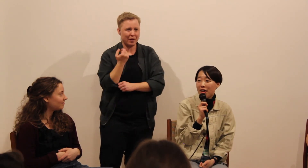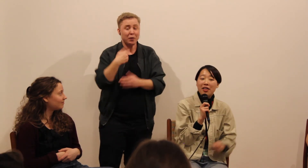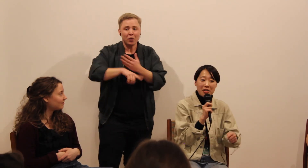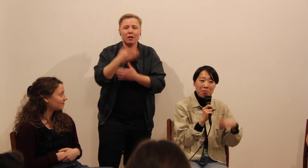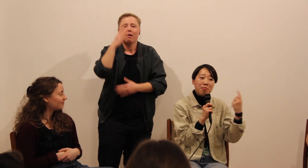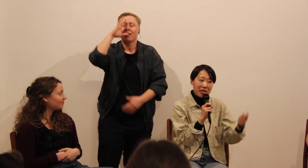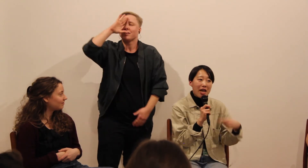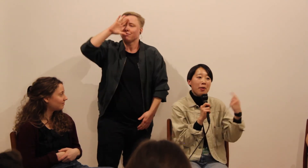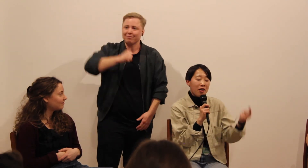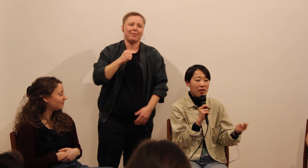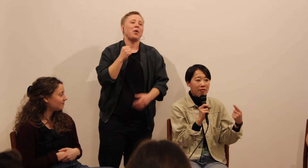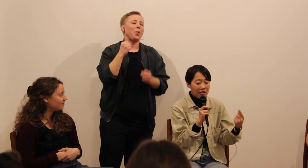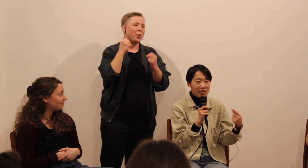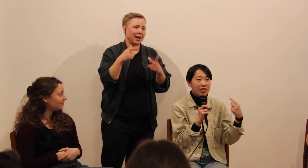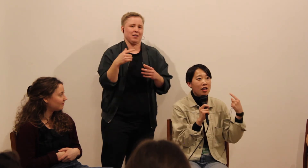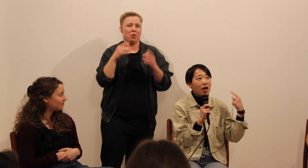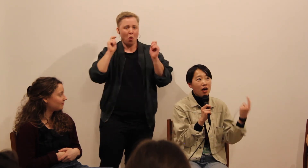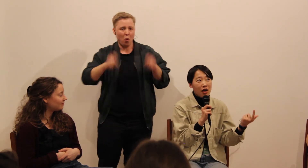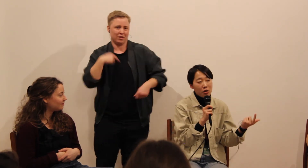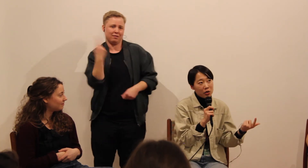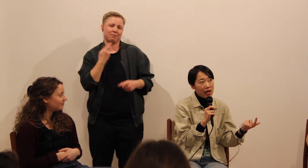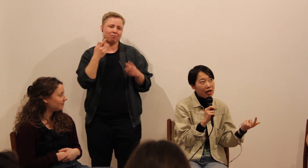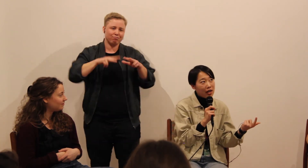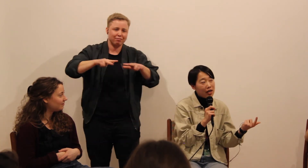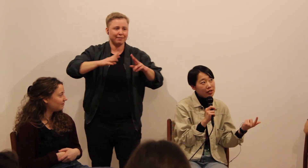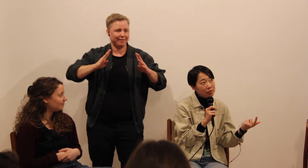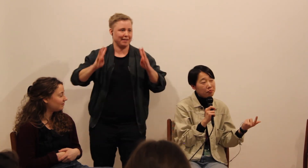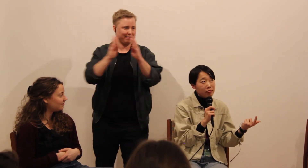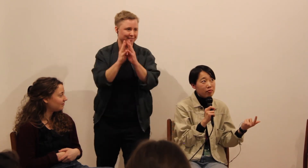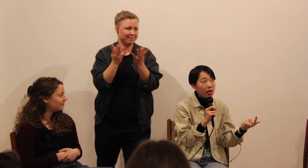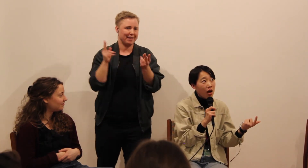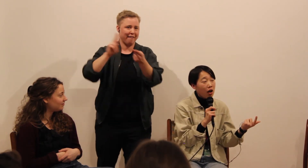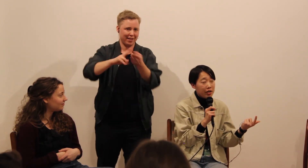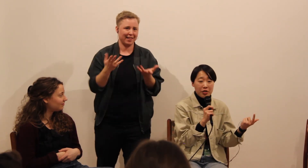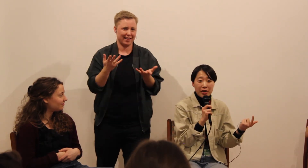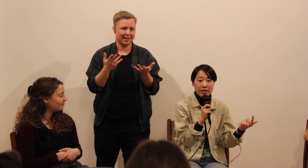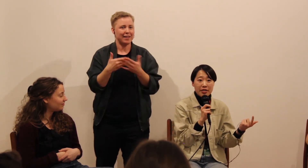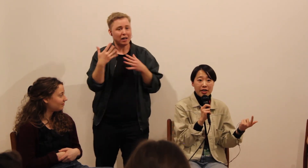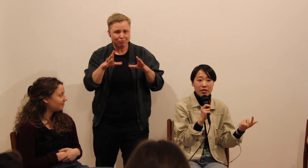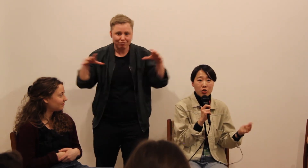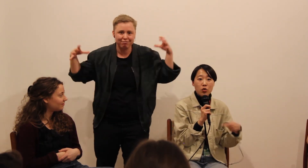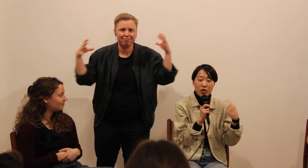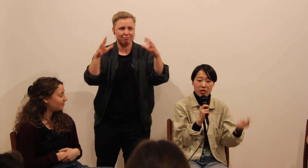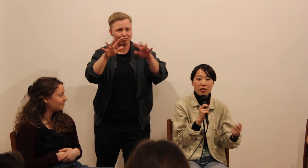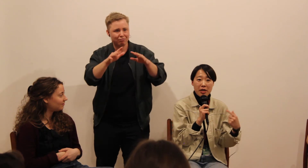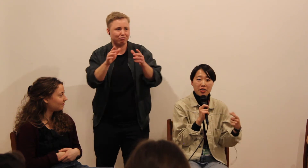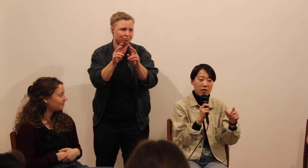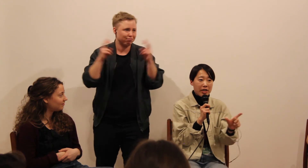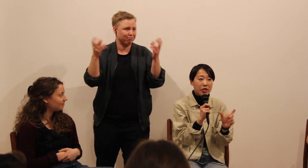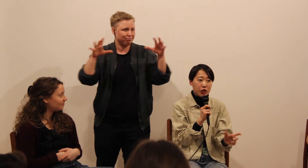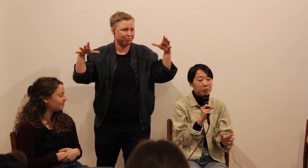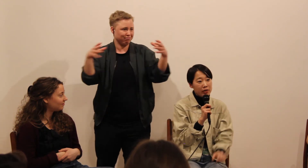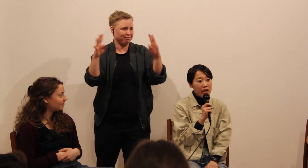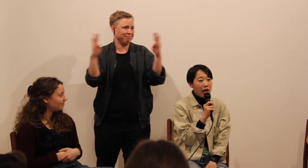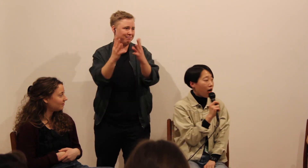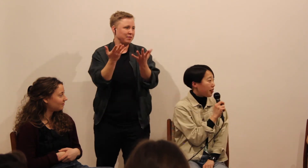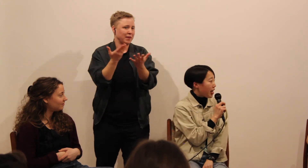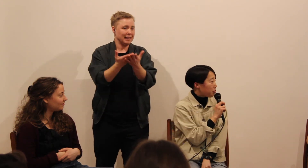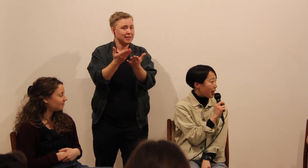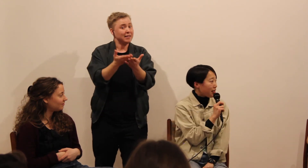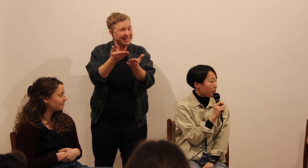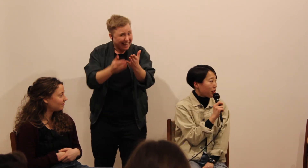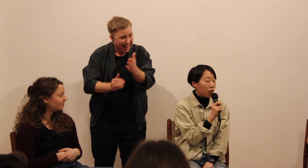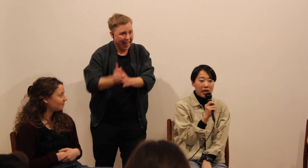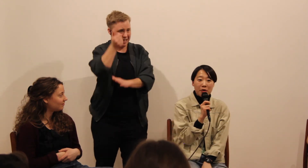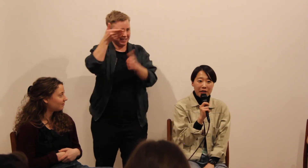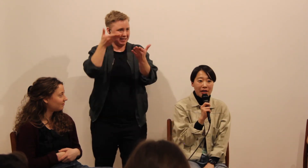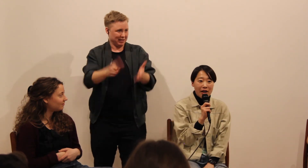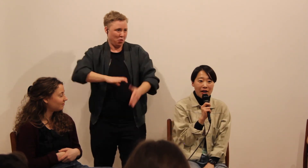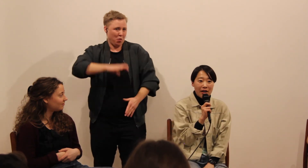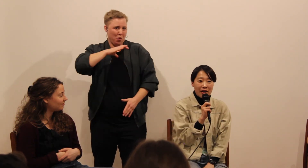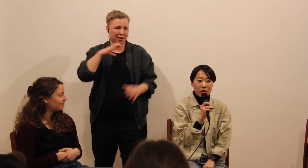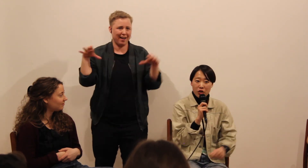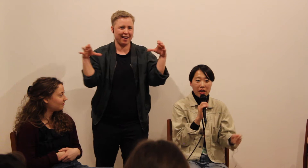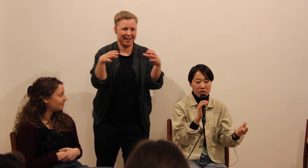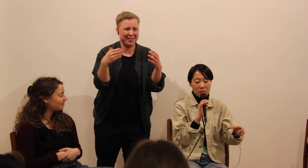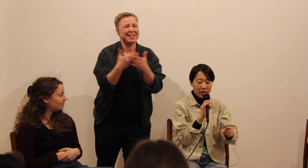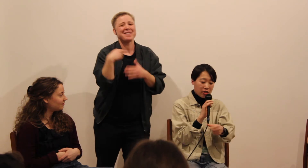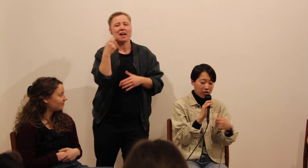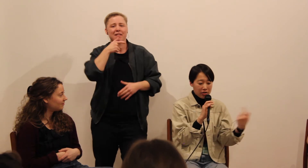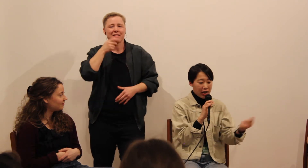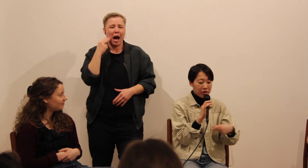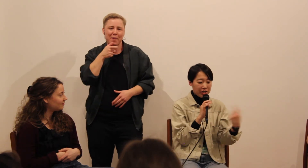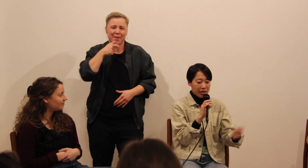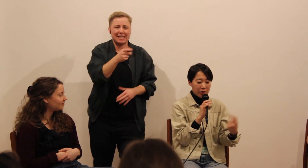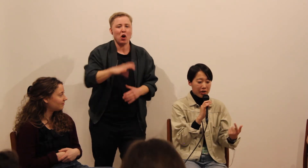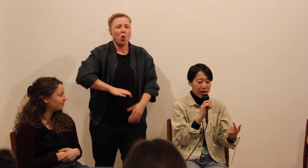Und das wurde sozusagen wie ein CODA Treffen und wir wurden die Gruppe CODA Korea, die sich in Korea treffen.